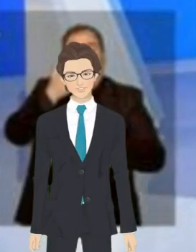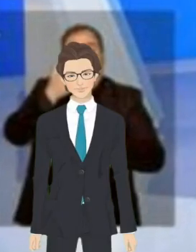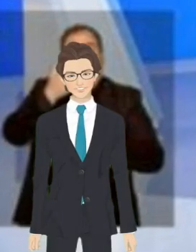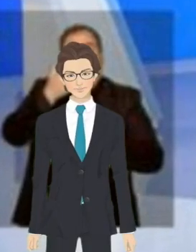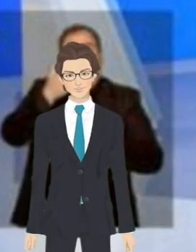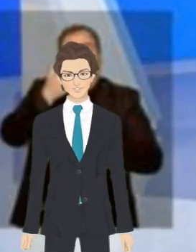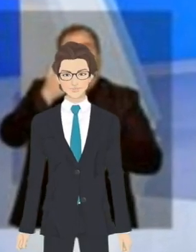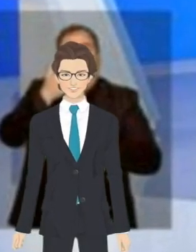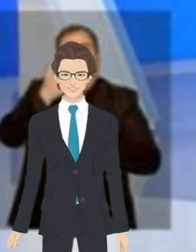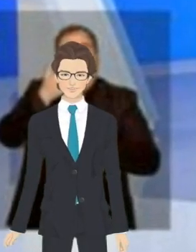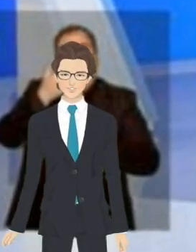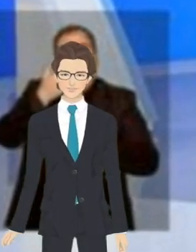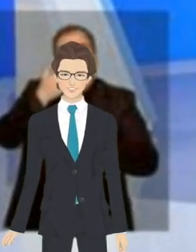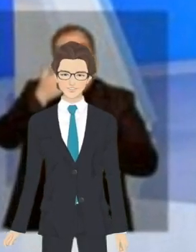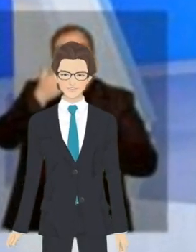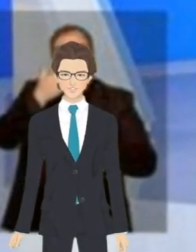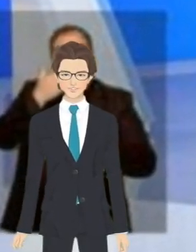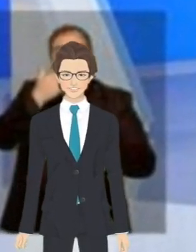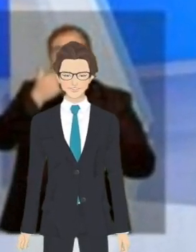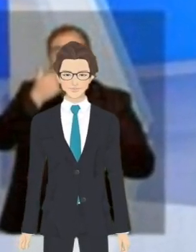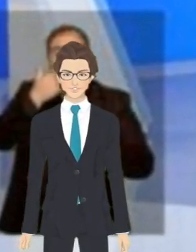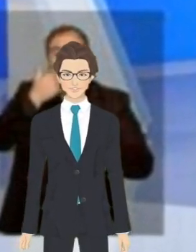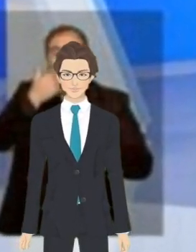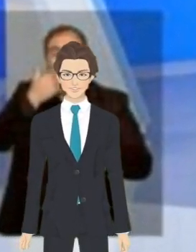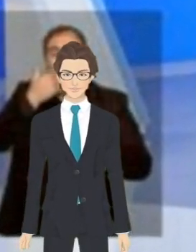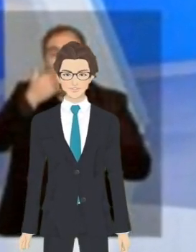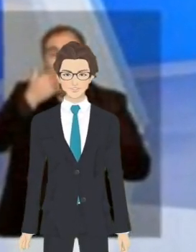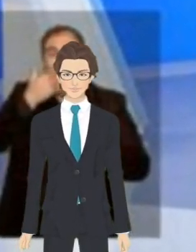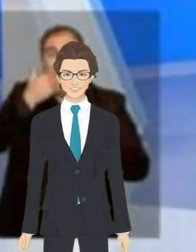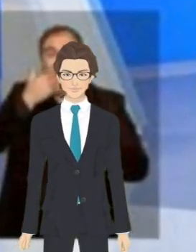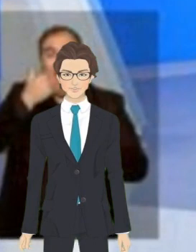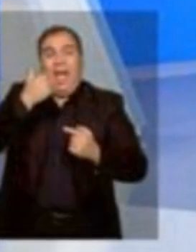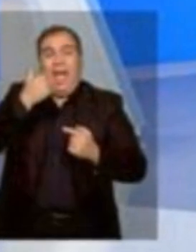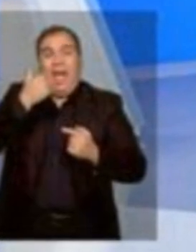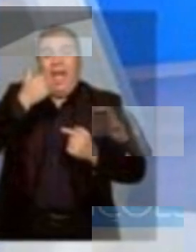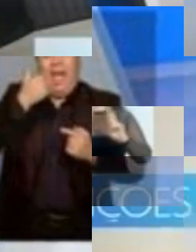Haddad fala que plano de governo de Tarcísio poderia ser do Paraná